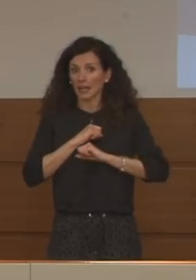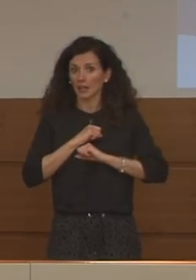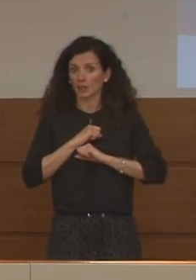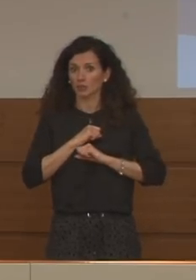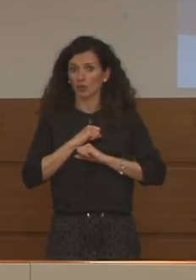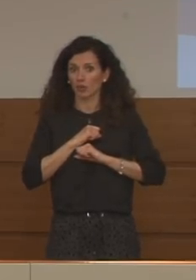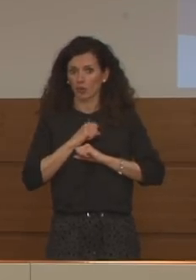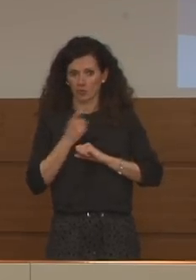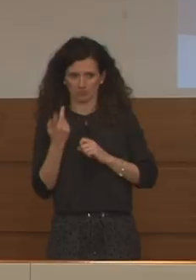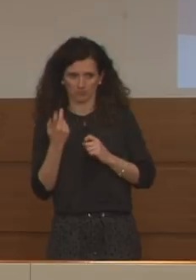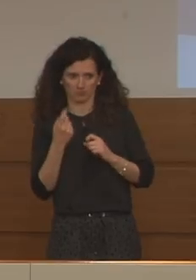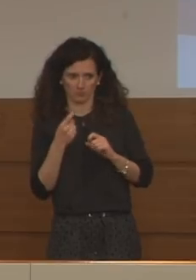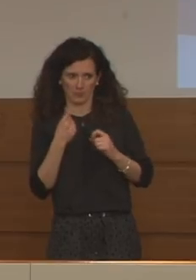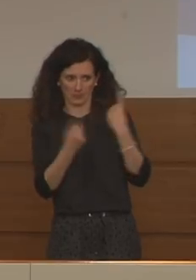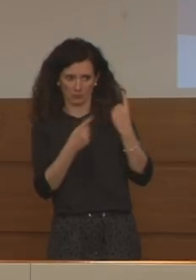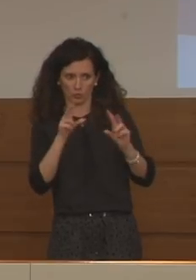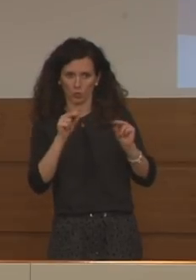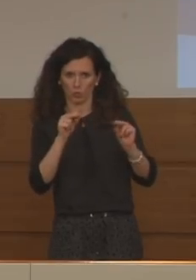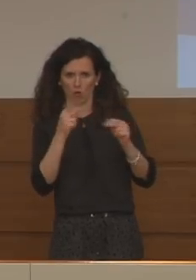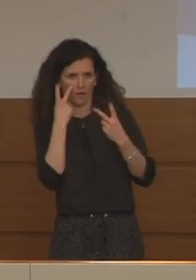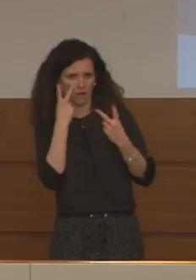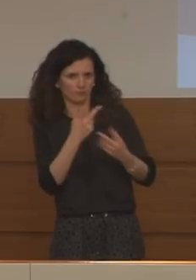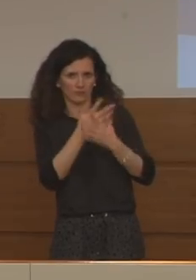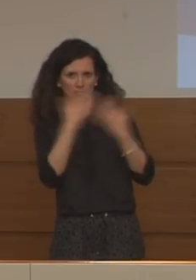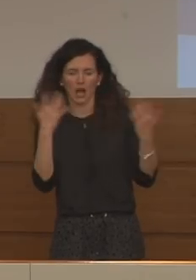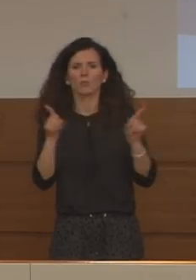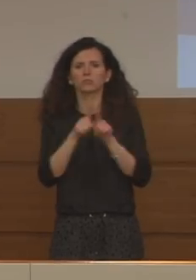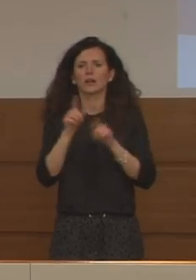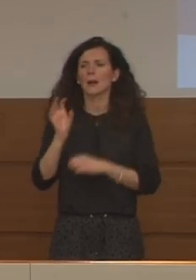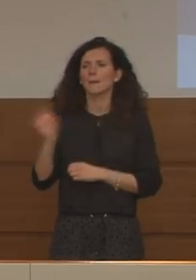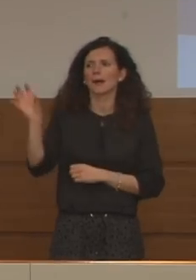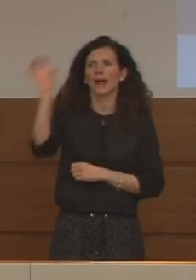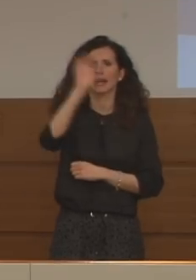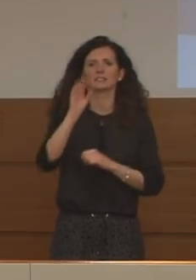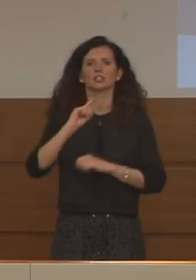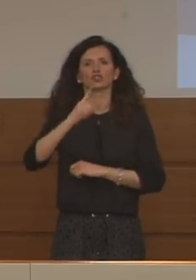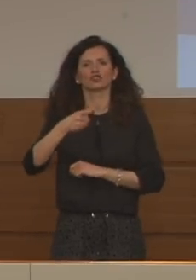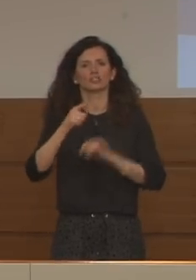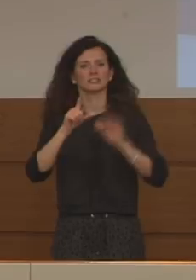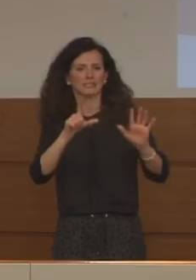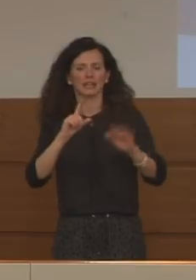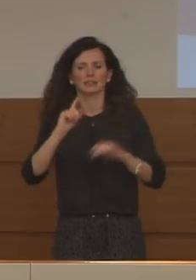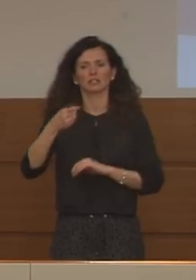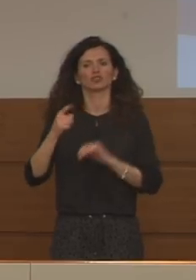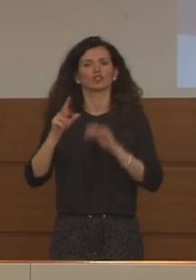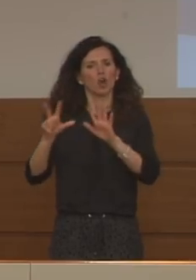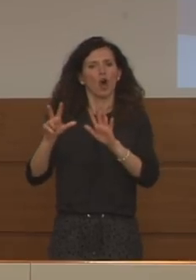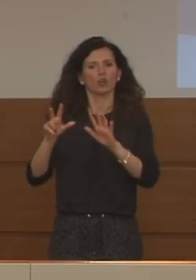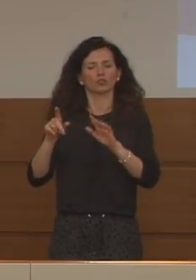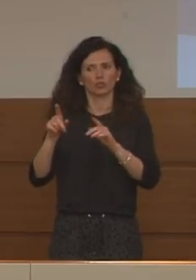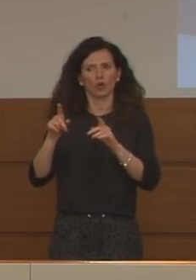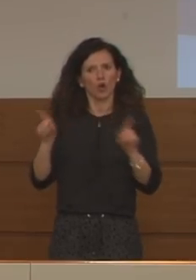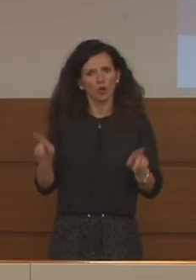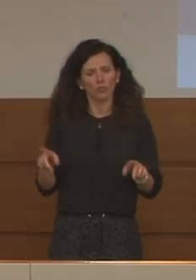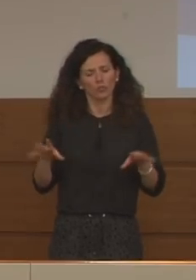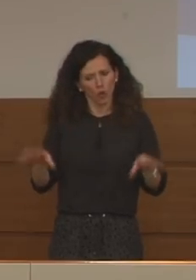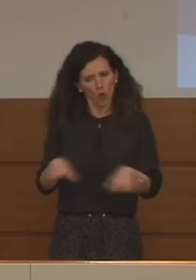mondiale, anche i Paesi del G7, G8 stiano reagendo in maniera anche comune per